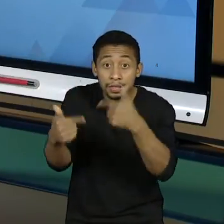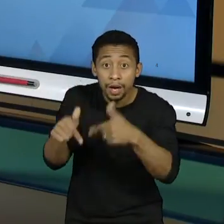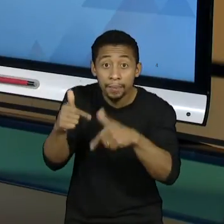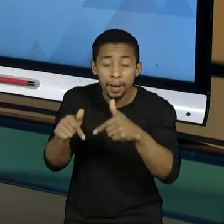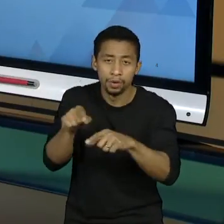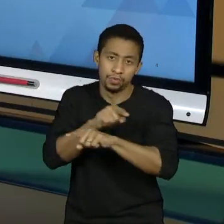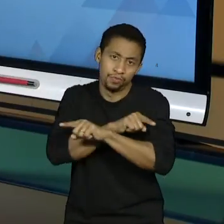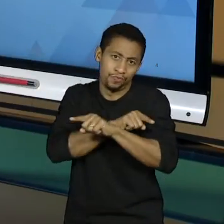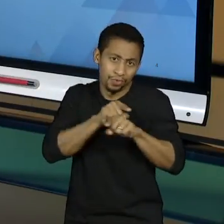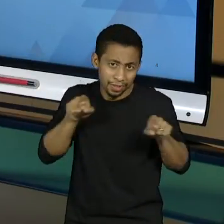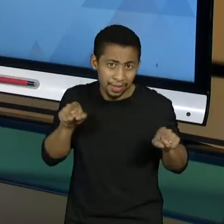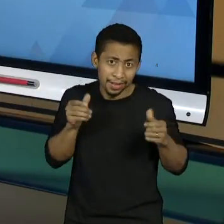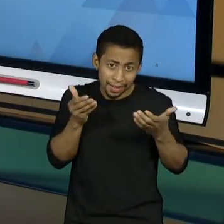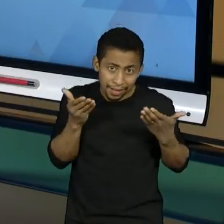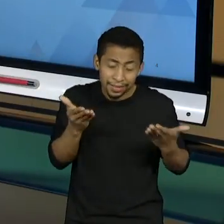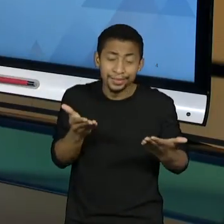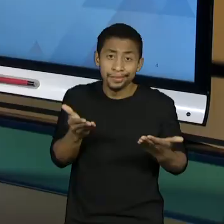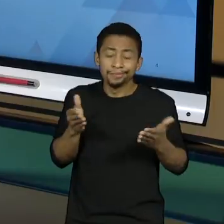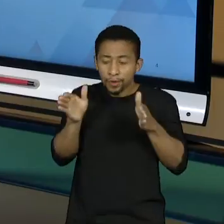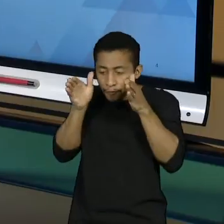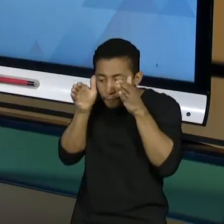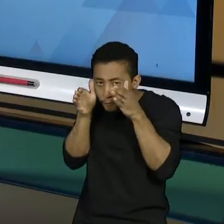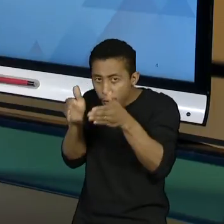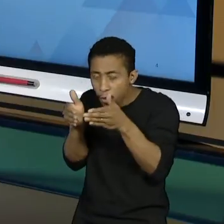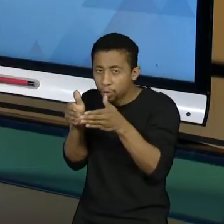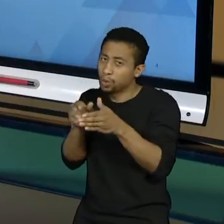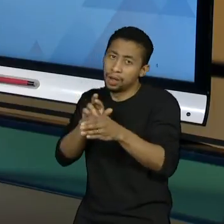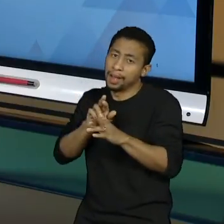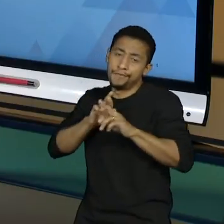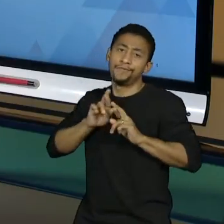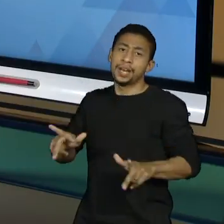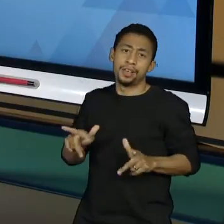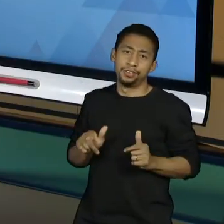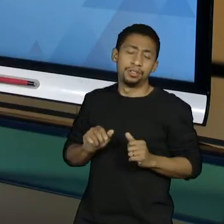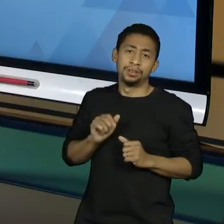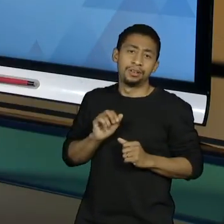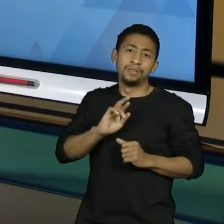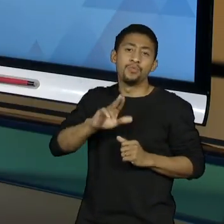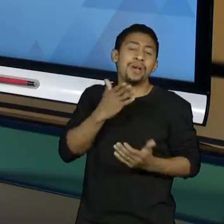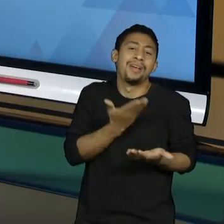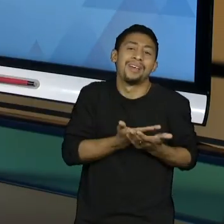SER OUTRAS, OS FOCOS VÃO SER MAIS...